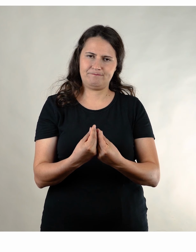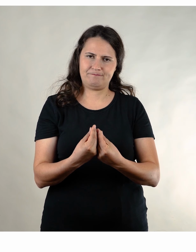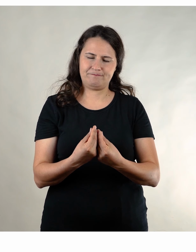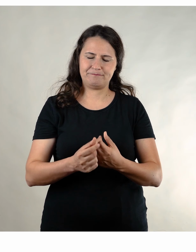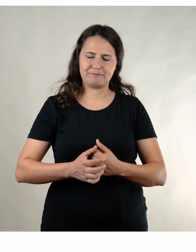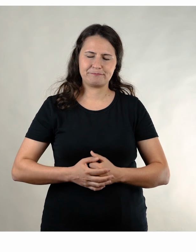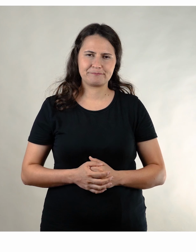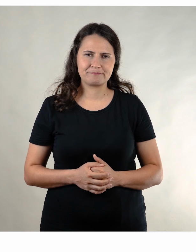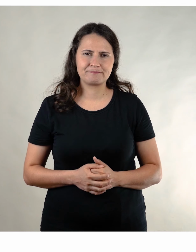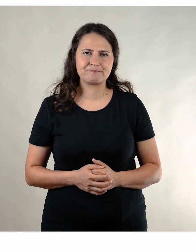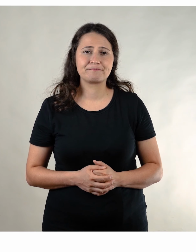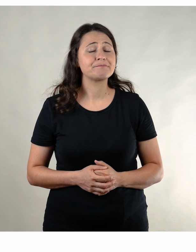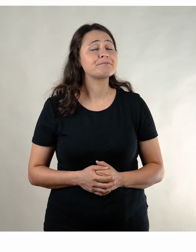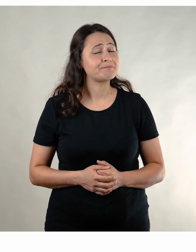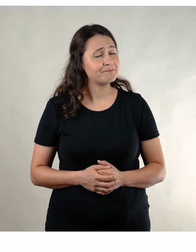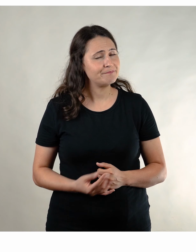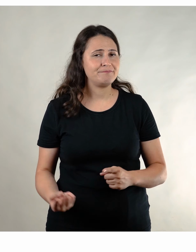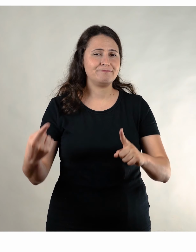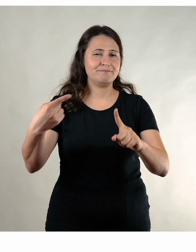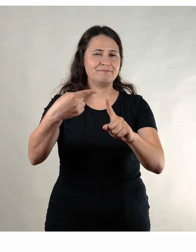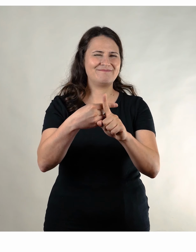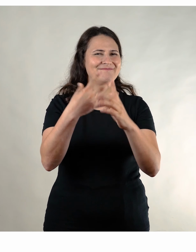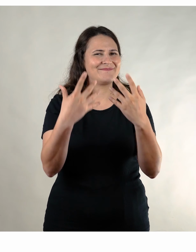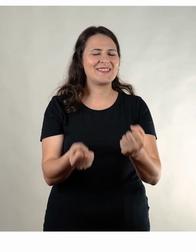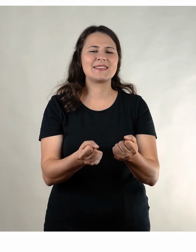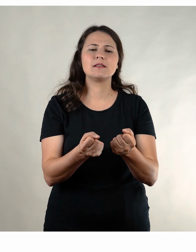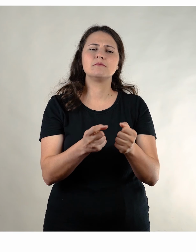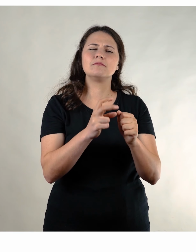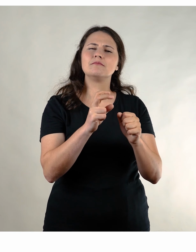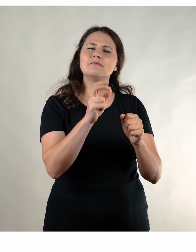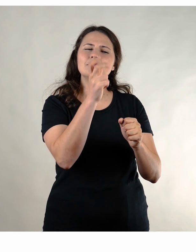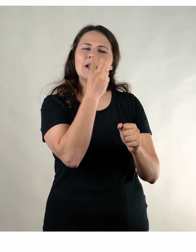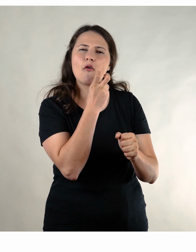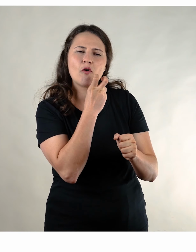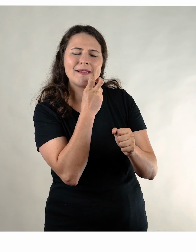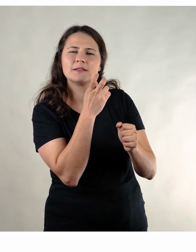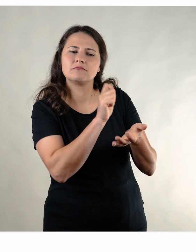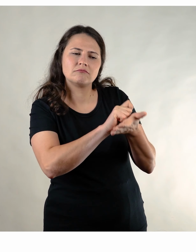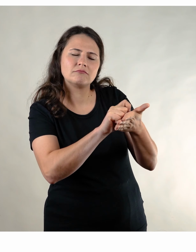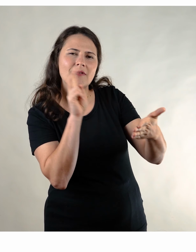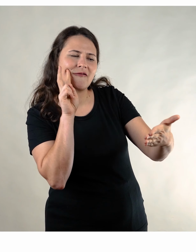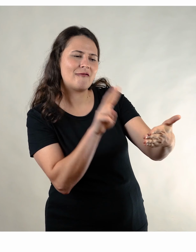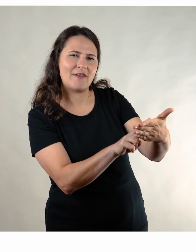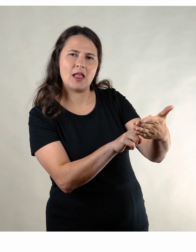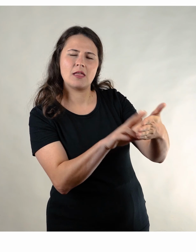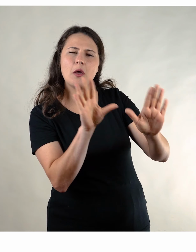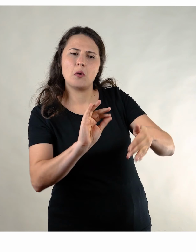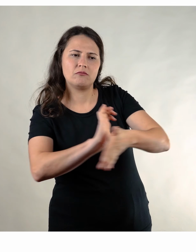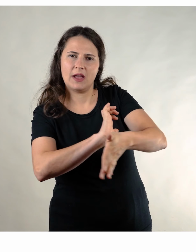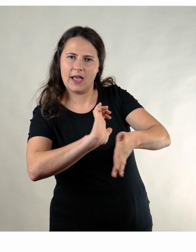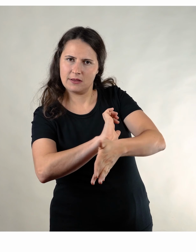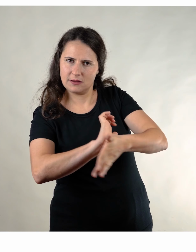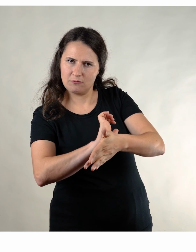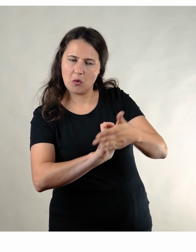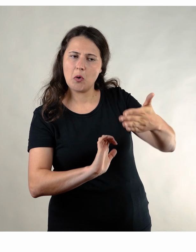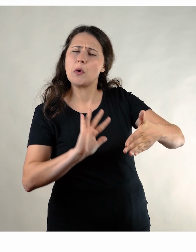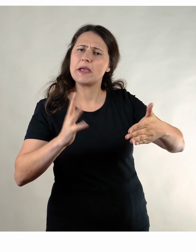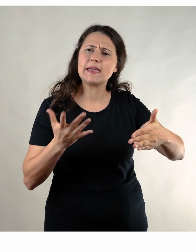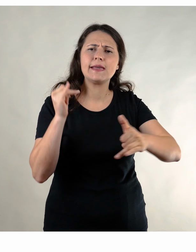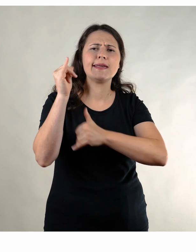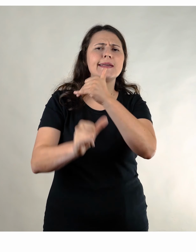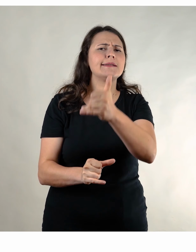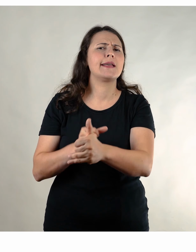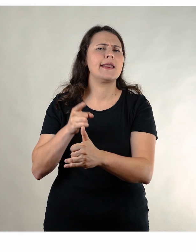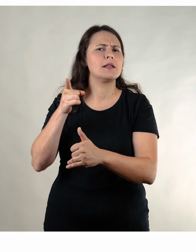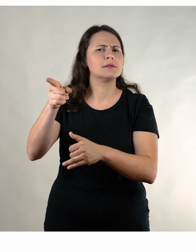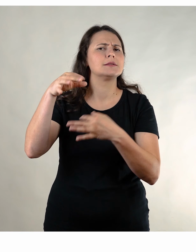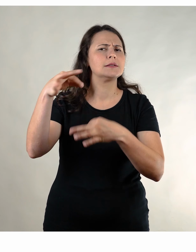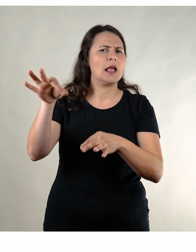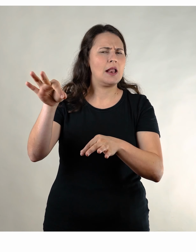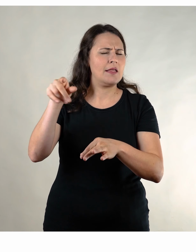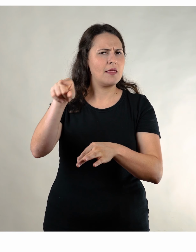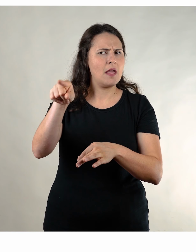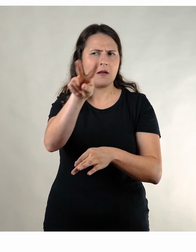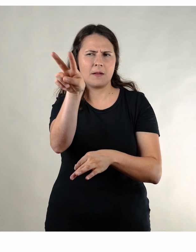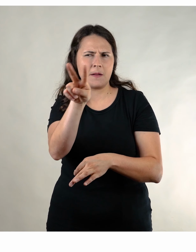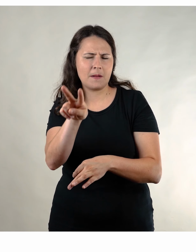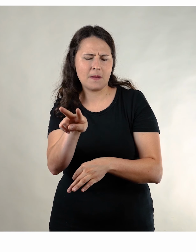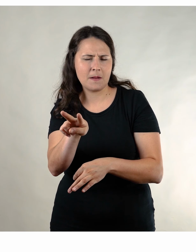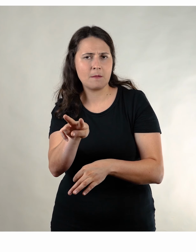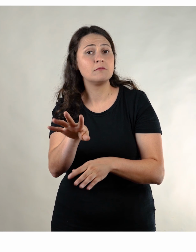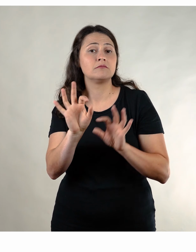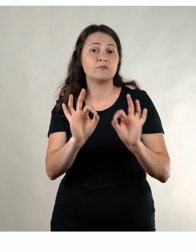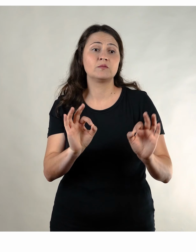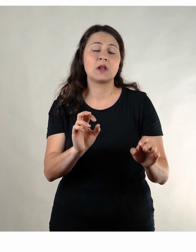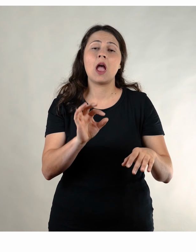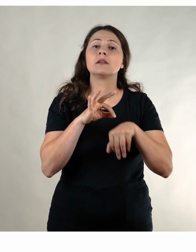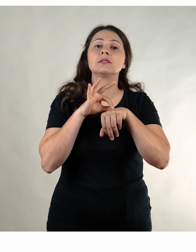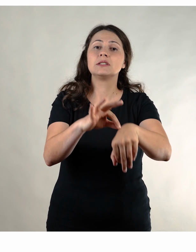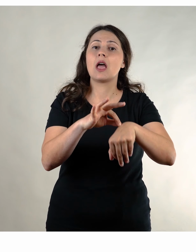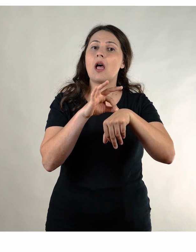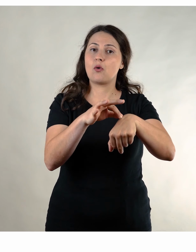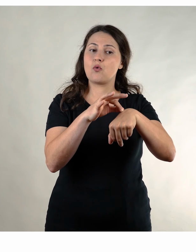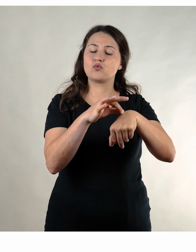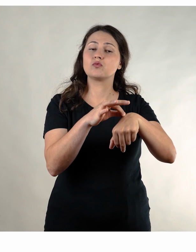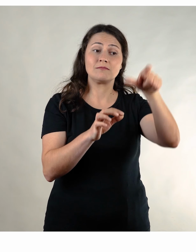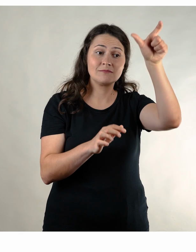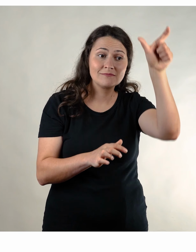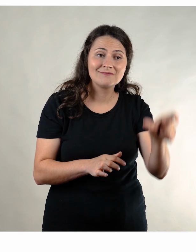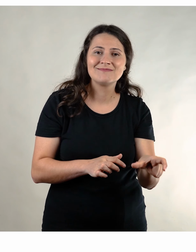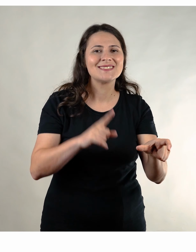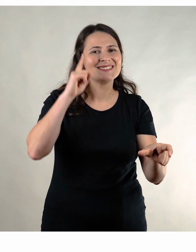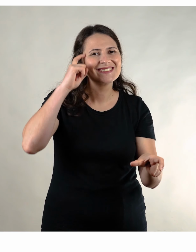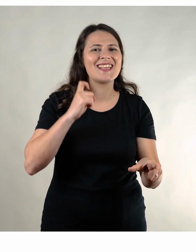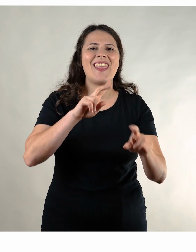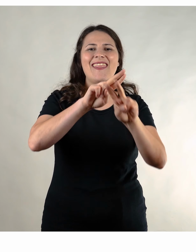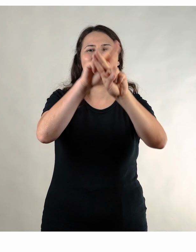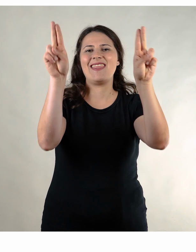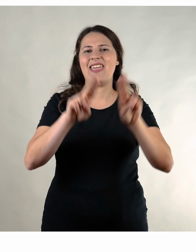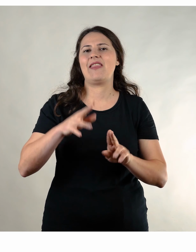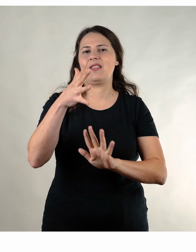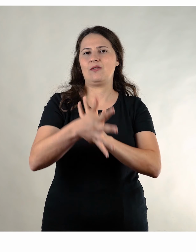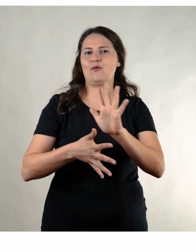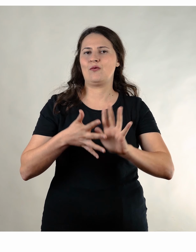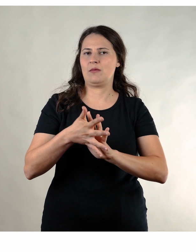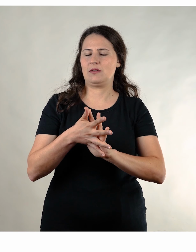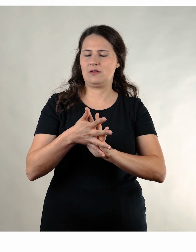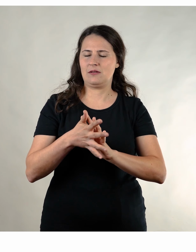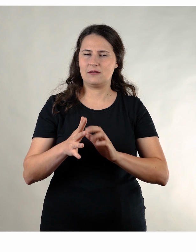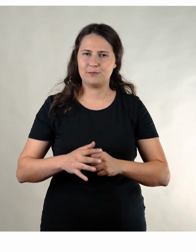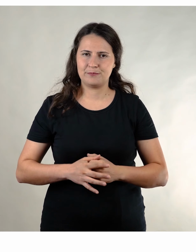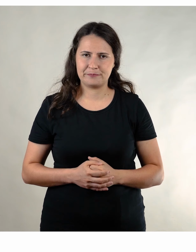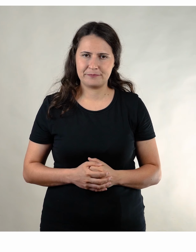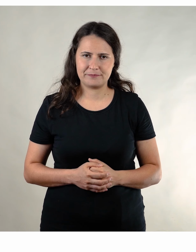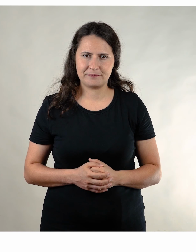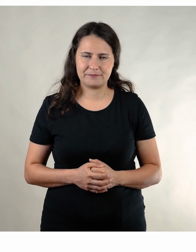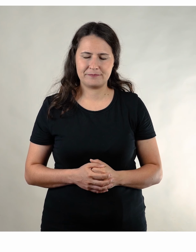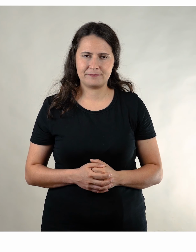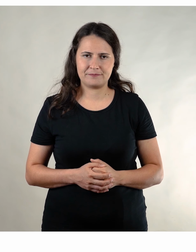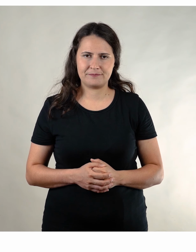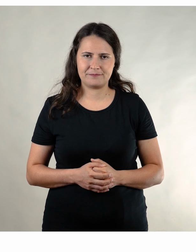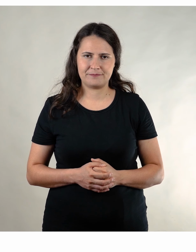Επίσης παρέχουν γραπτές πληροφορίες και ξεναγούς η οποίοι γνωρίζουν τη διεθνή νοηματική γλώσσα.